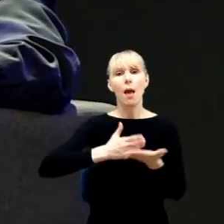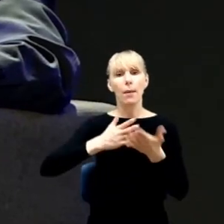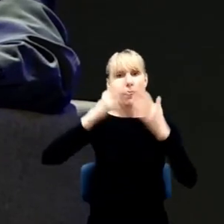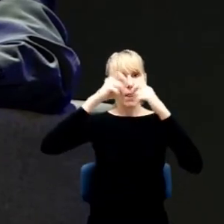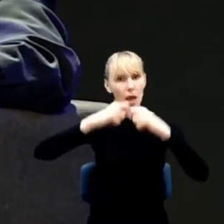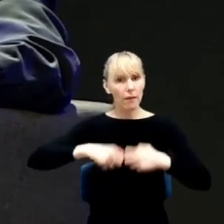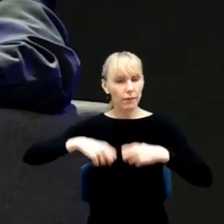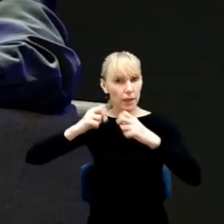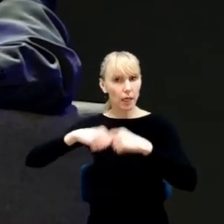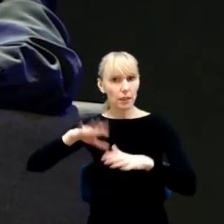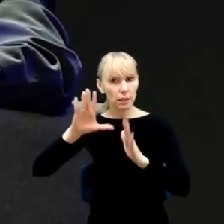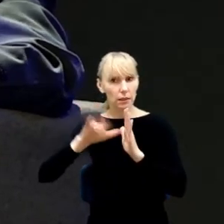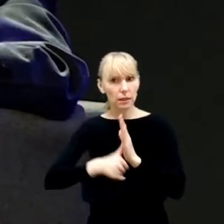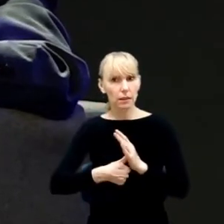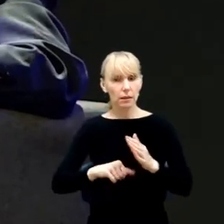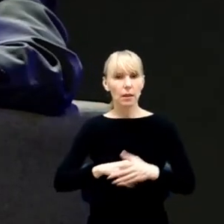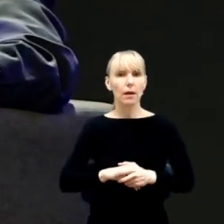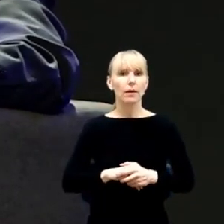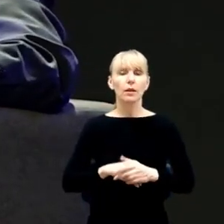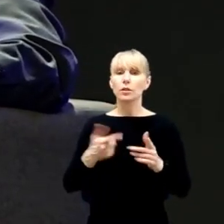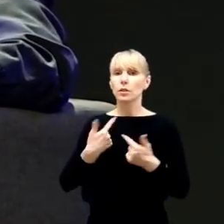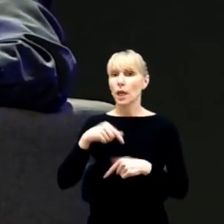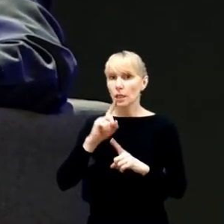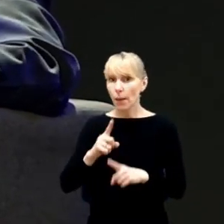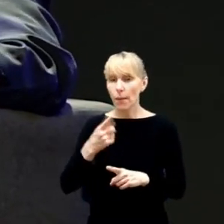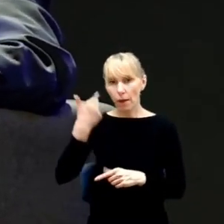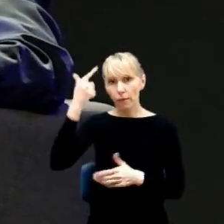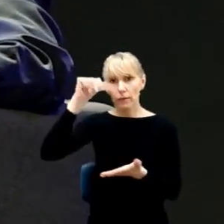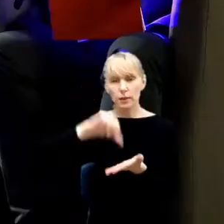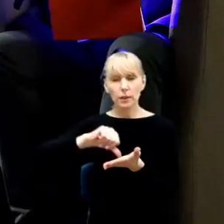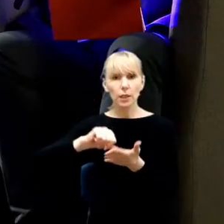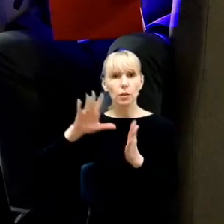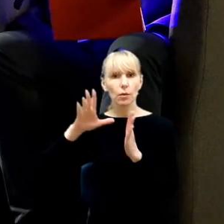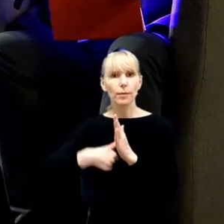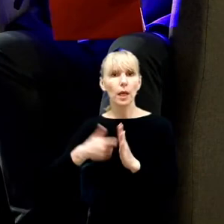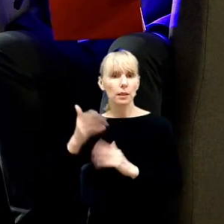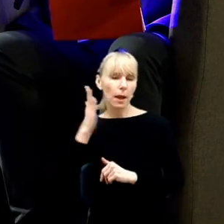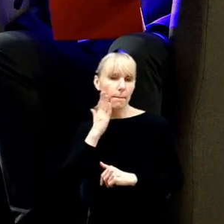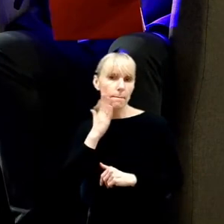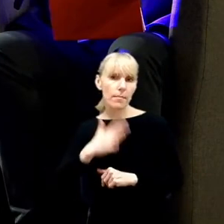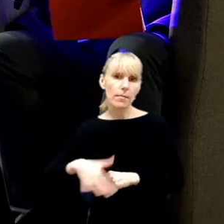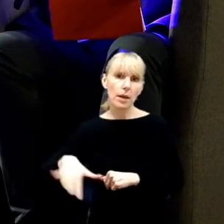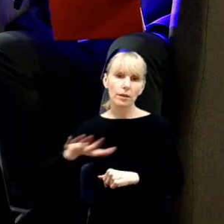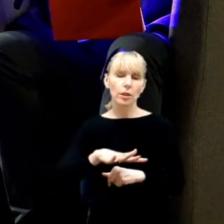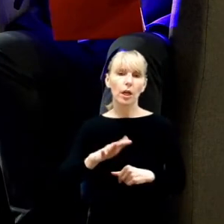w centrum miasta mieszkańców, zwłaszcza, że to są działki w pełni uzbrojone.